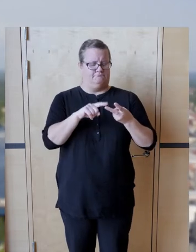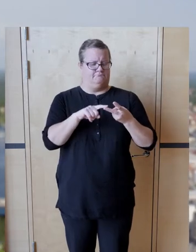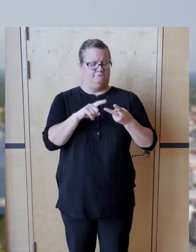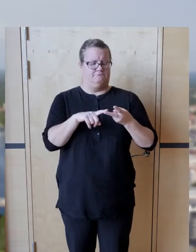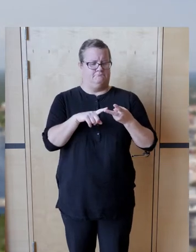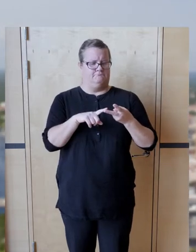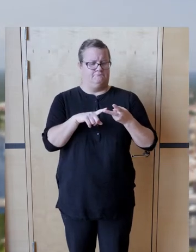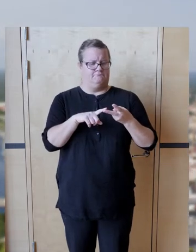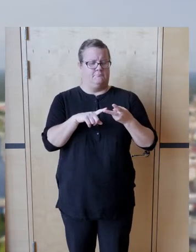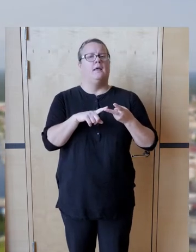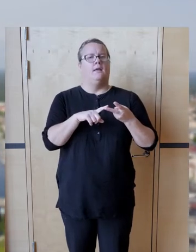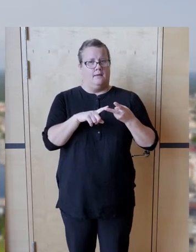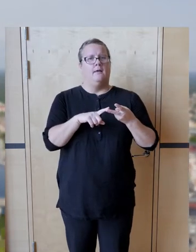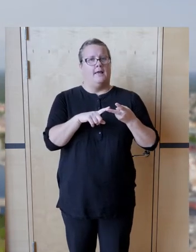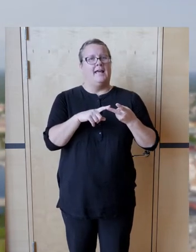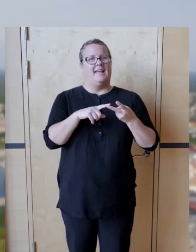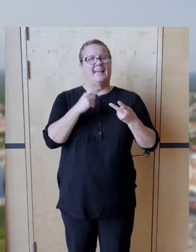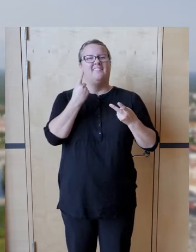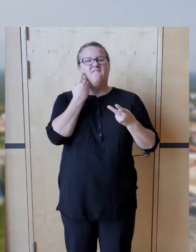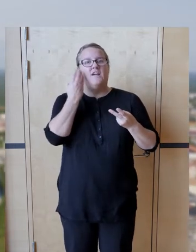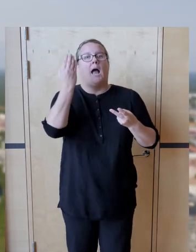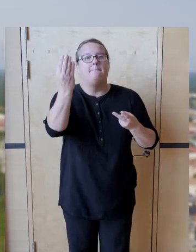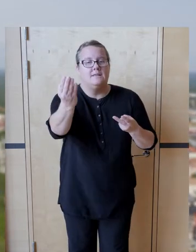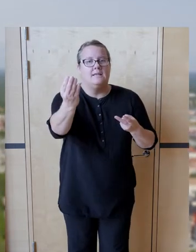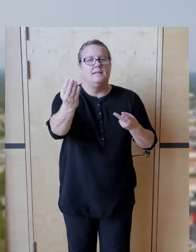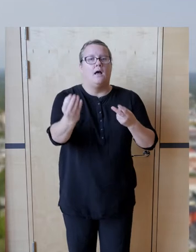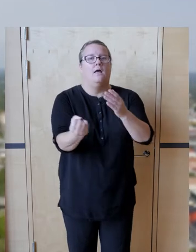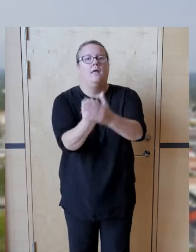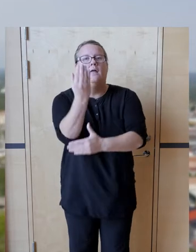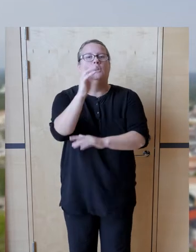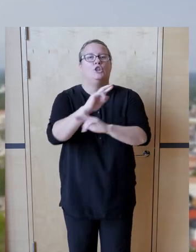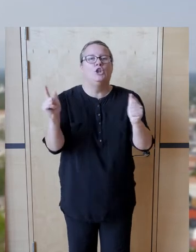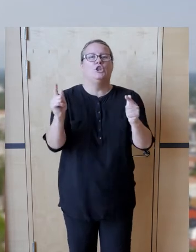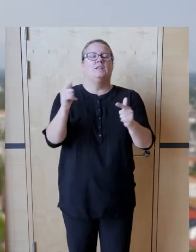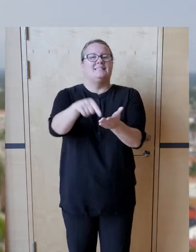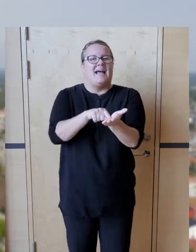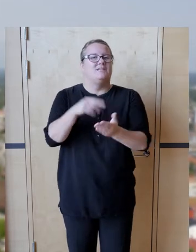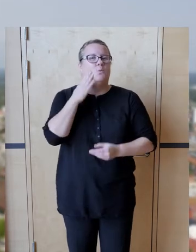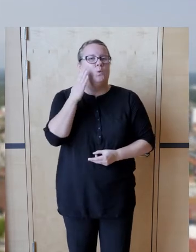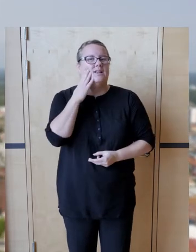En framtida etablering av ett nytt särskilt boende Ingenting om när